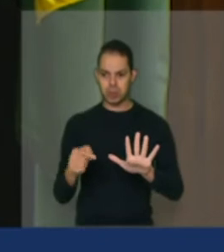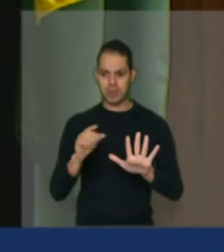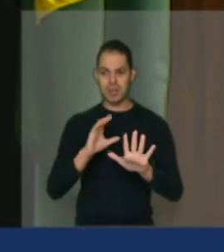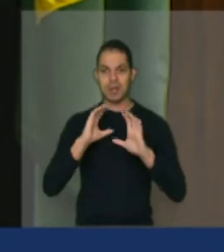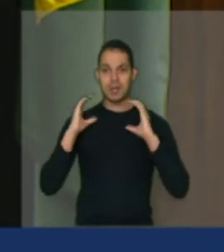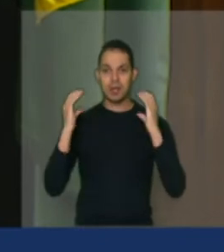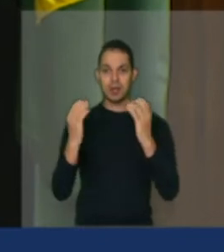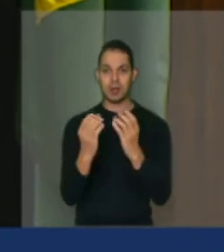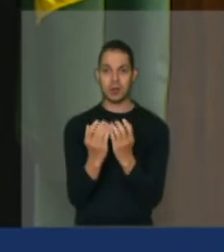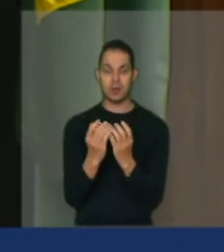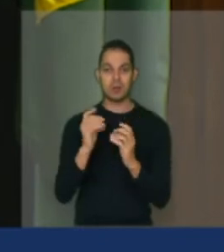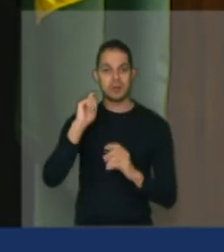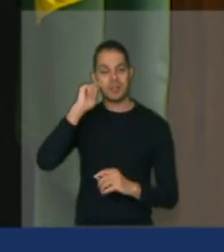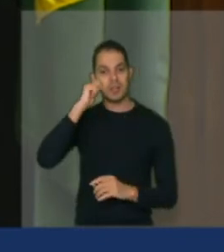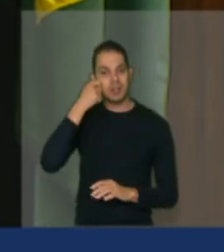QUE A COMUNIDADE NEGRA COLOCOU COMO PRINCIPAL A COALIZÃO